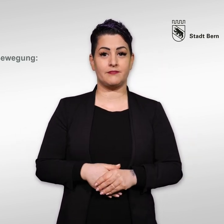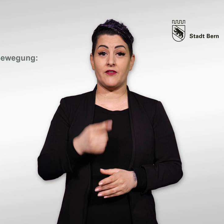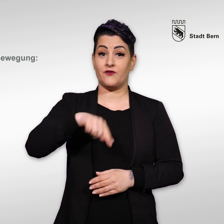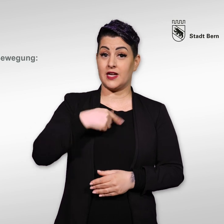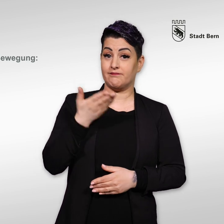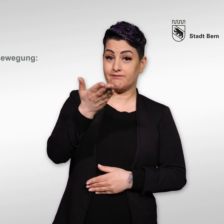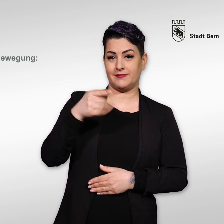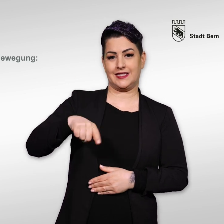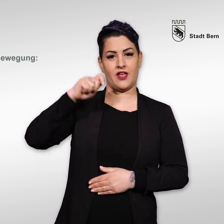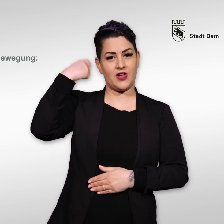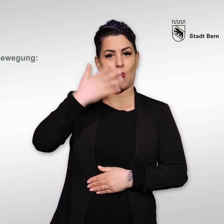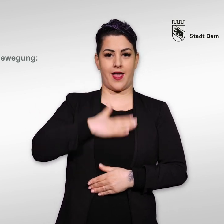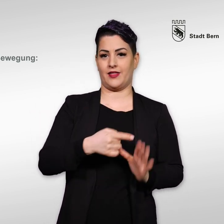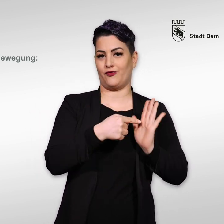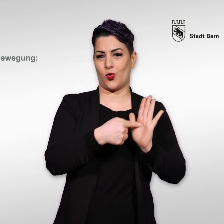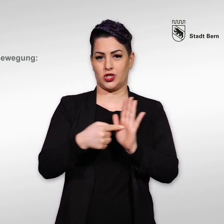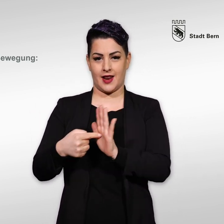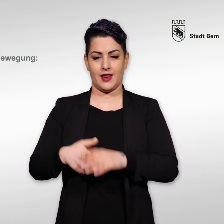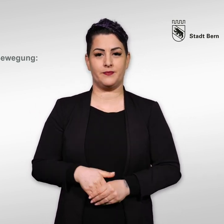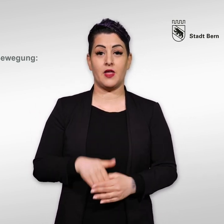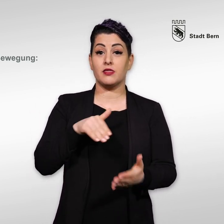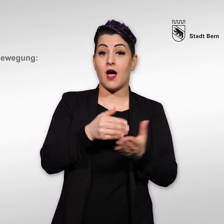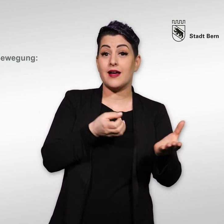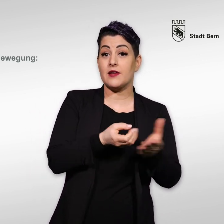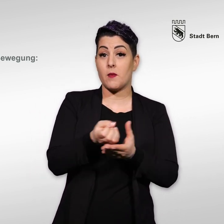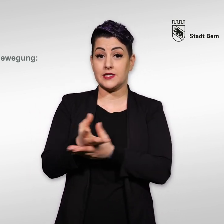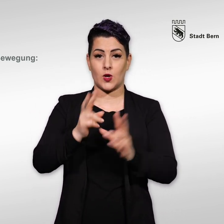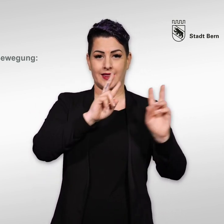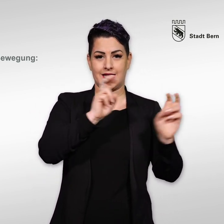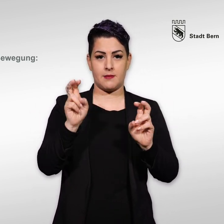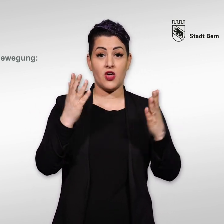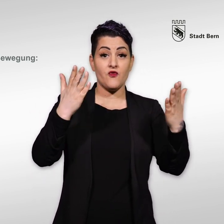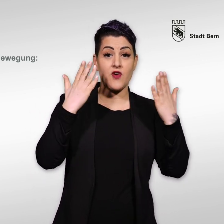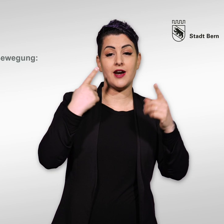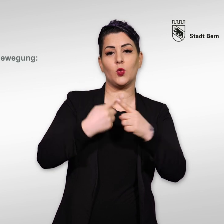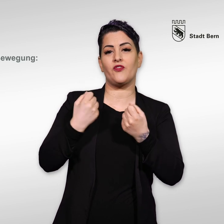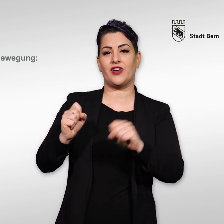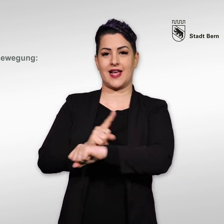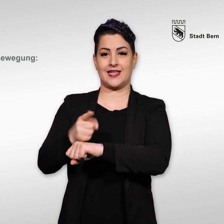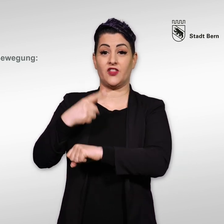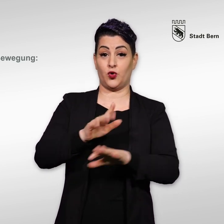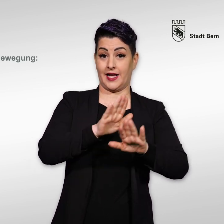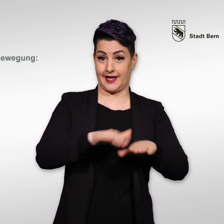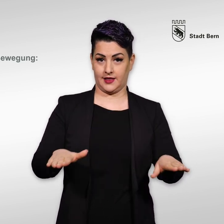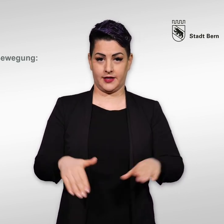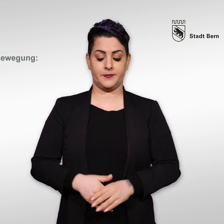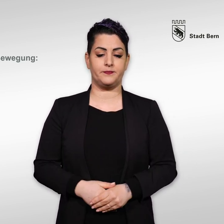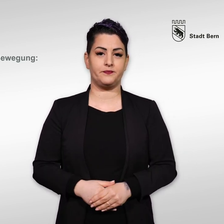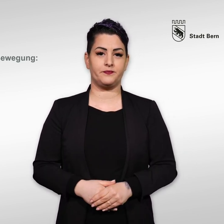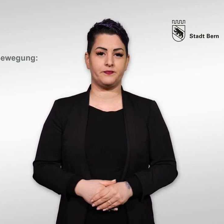die wir Ihnen in diesem Video gerne vorstellen. Es folgen Informationen über Ferien und Freizeit für Kinder.